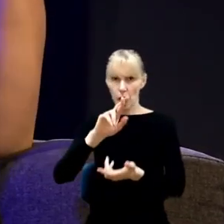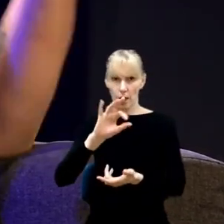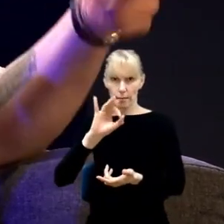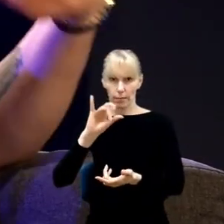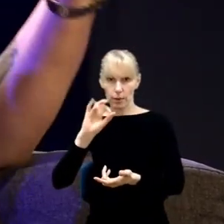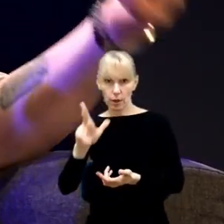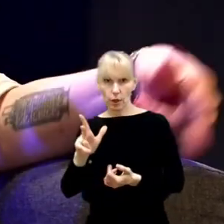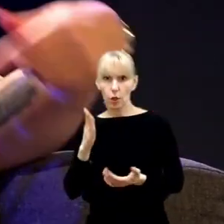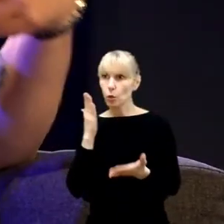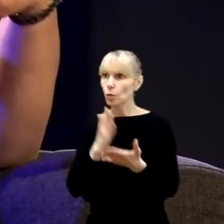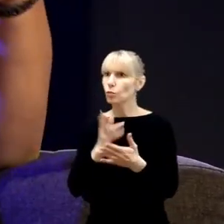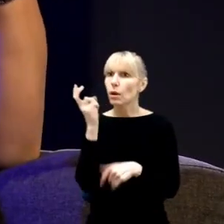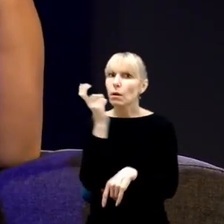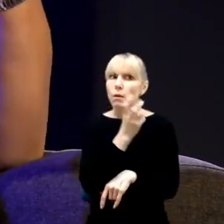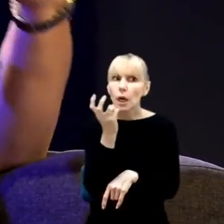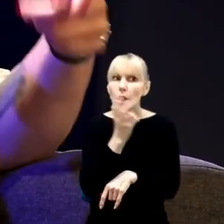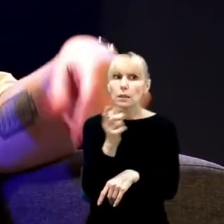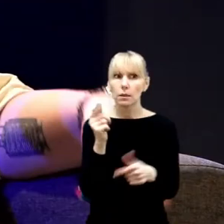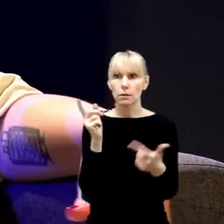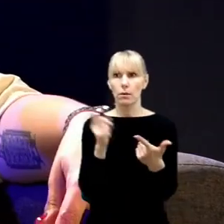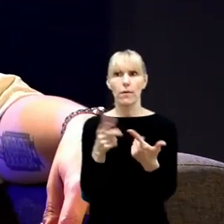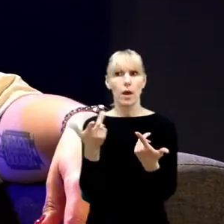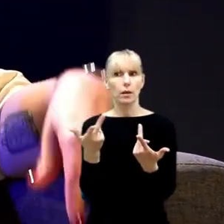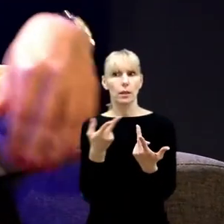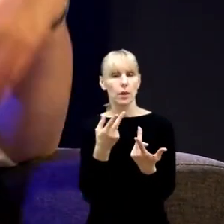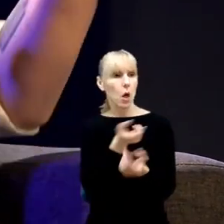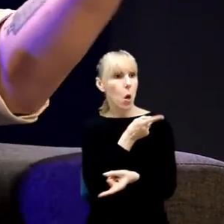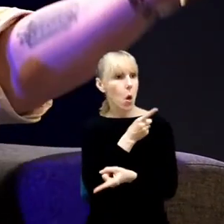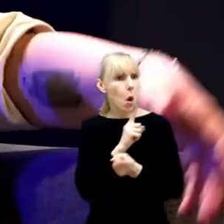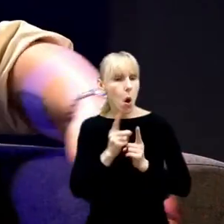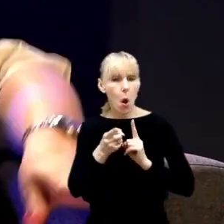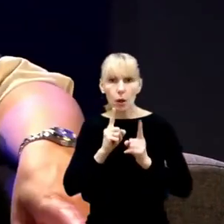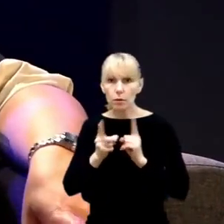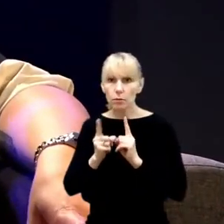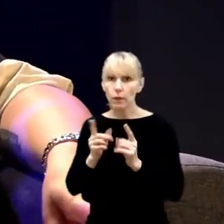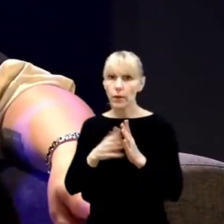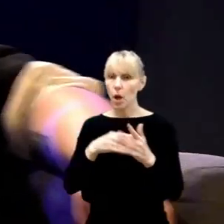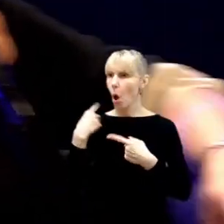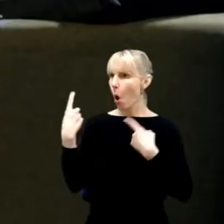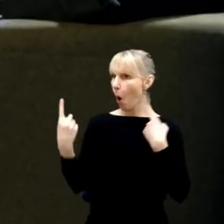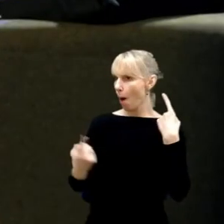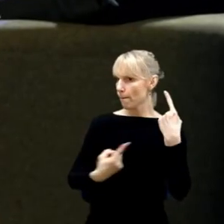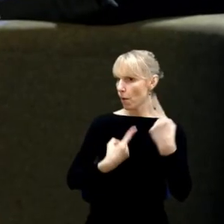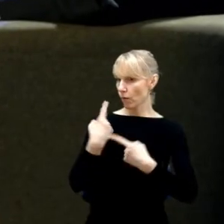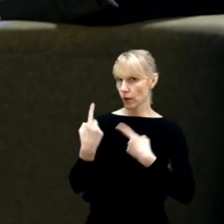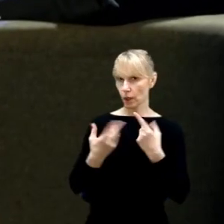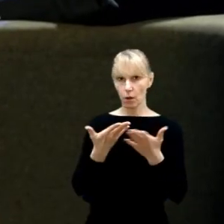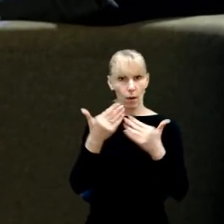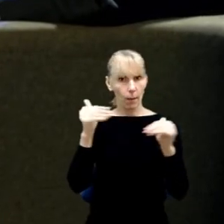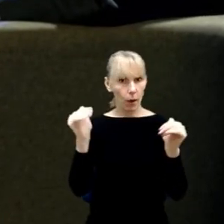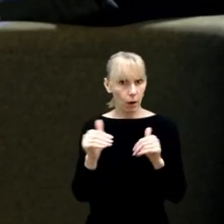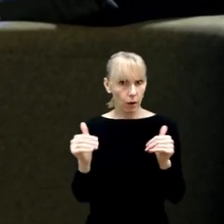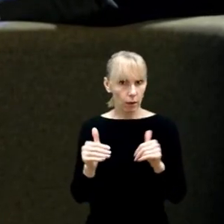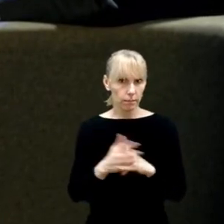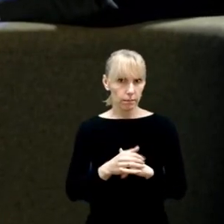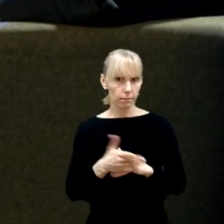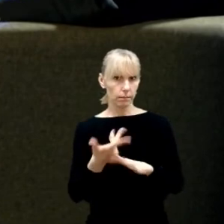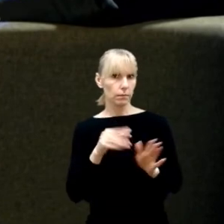że z nimi rozmawiał, że opowiadał ich o różnych możliwościach i mówił, że miasto się nimi interesuje,